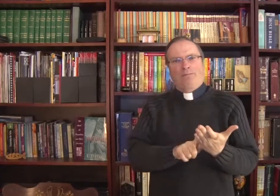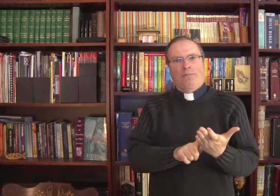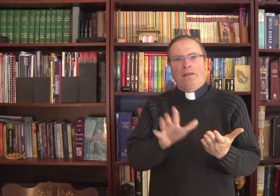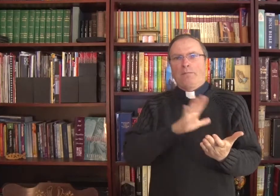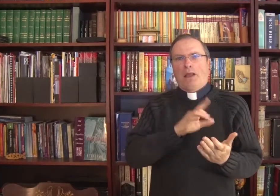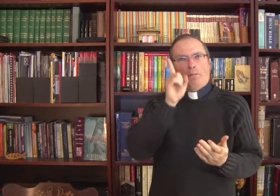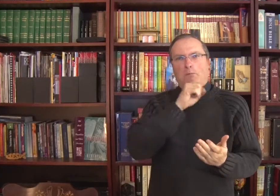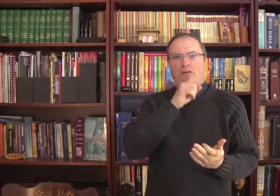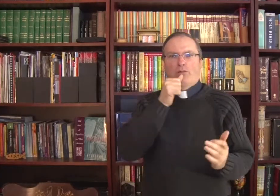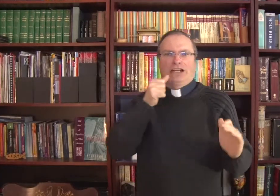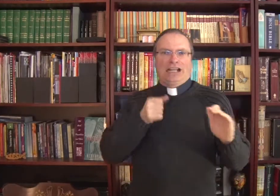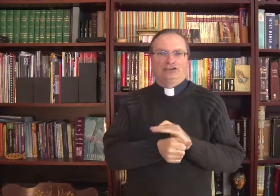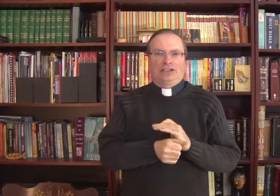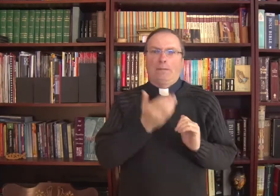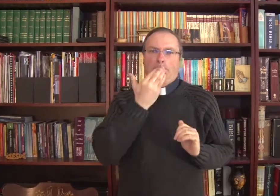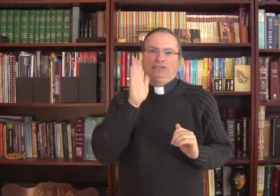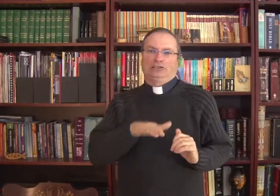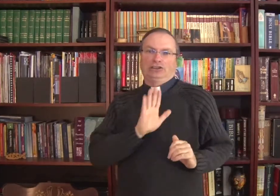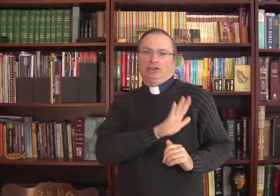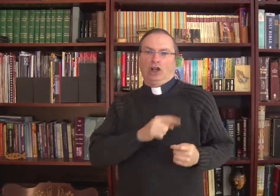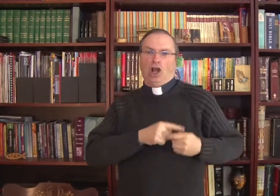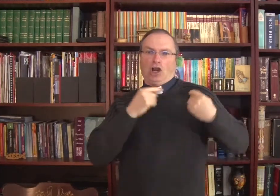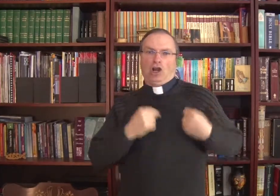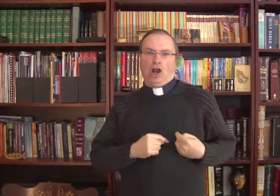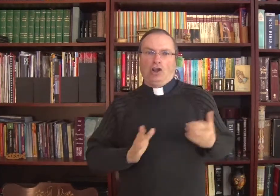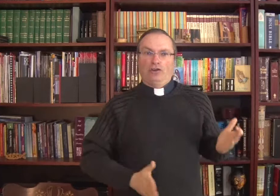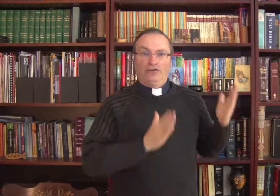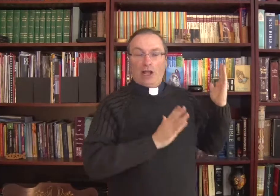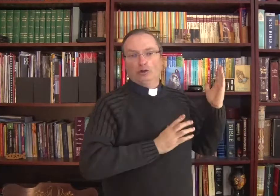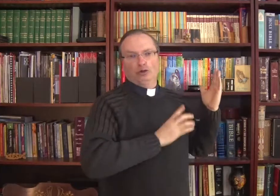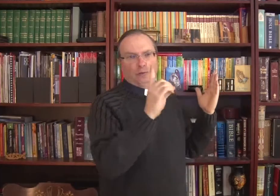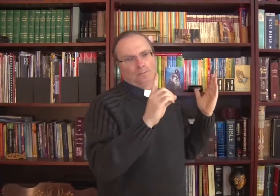mais ne peuvent cacher la méchanceté de leurs cœurs devant Dieu.